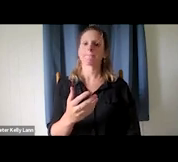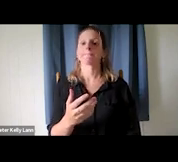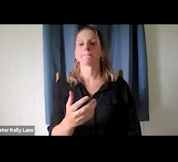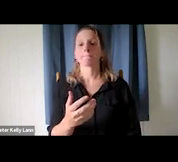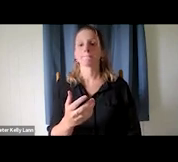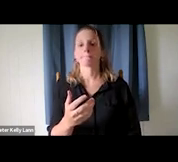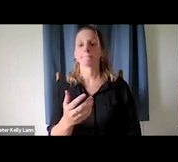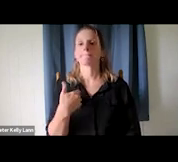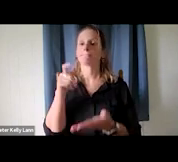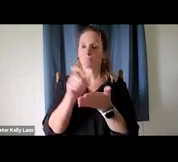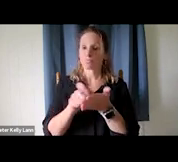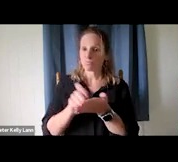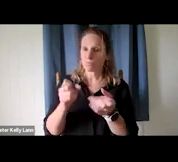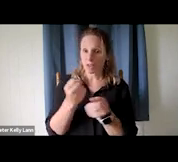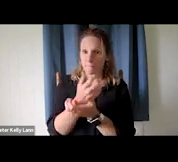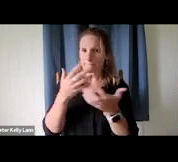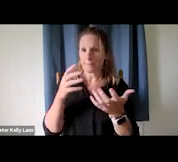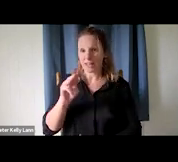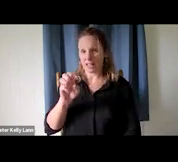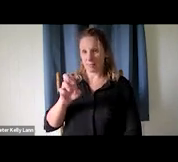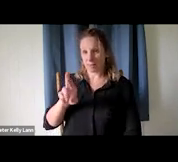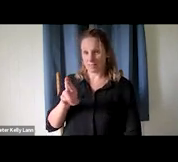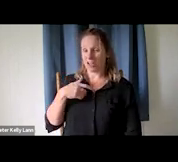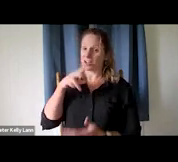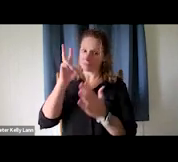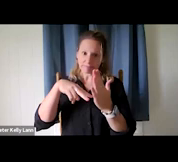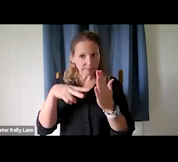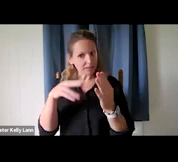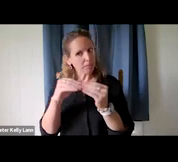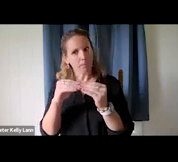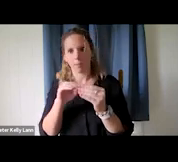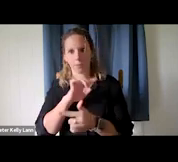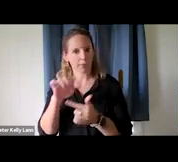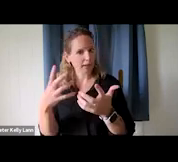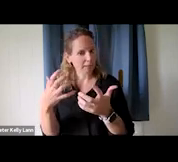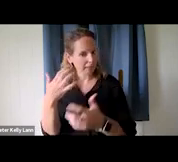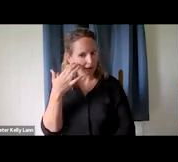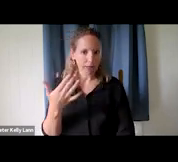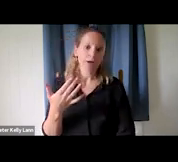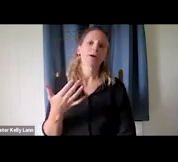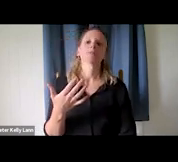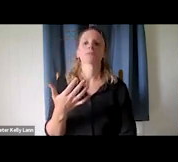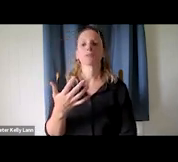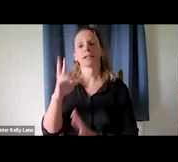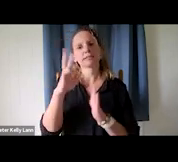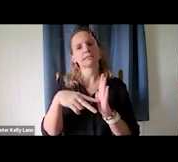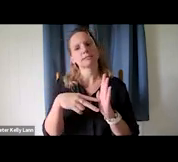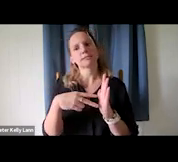He escrito muchos MSR, he leído muchos más MSR, he leído algunas secciones de consumo de sustancias